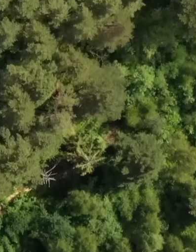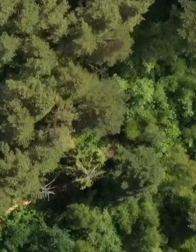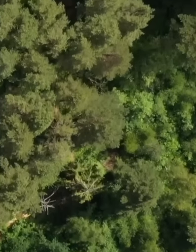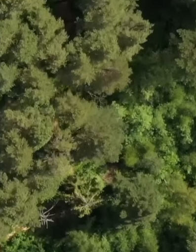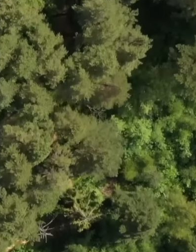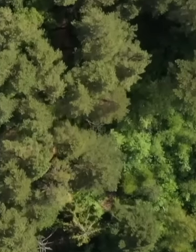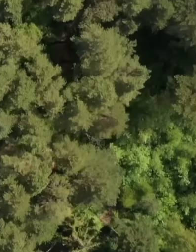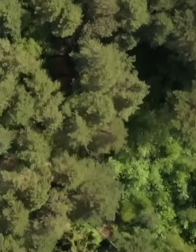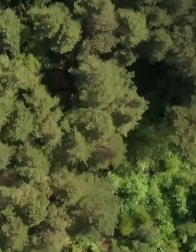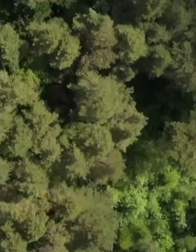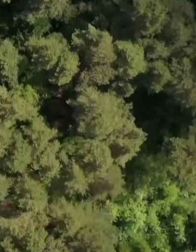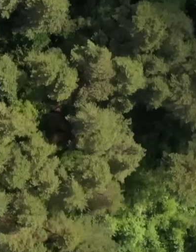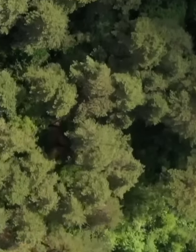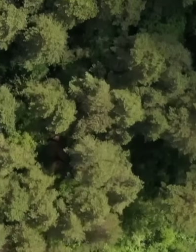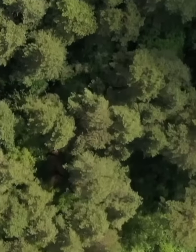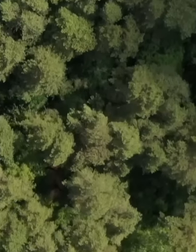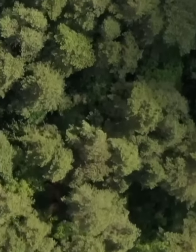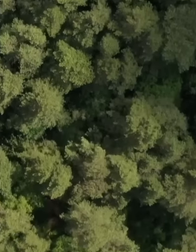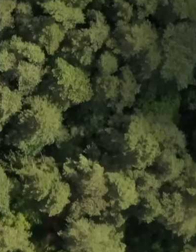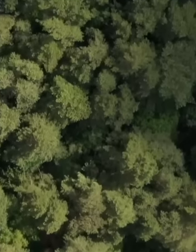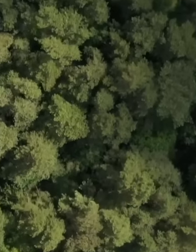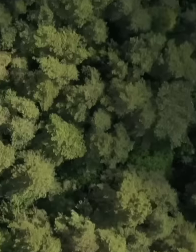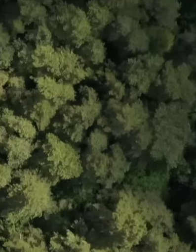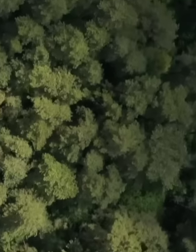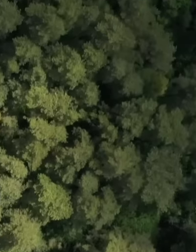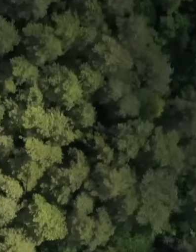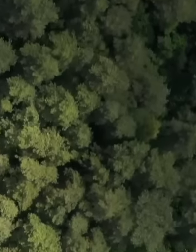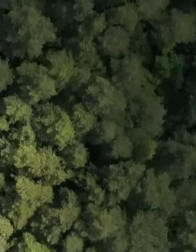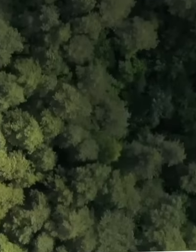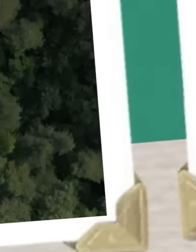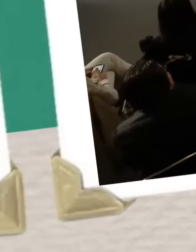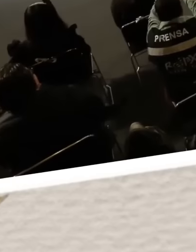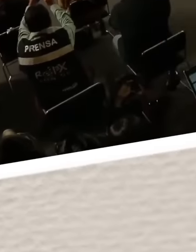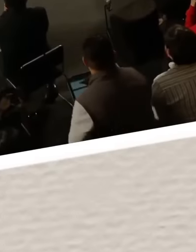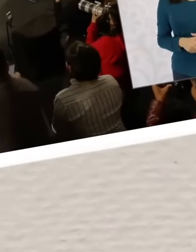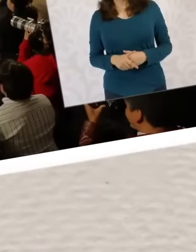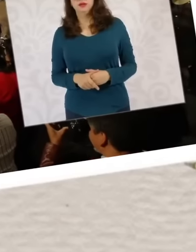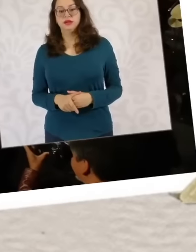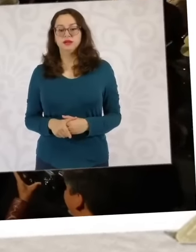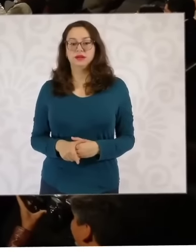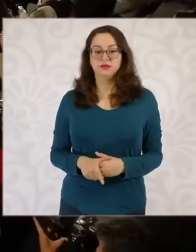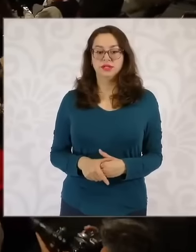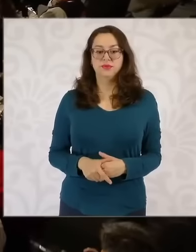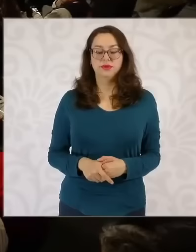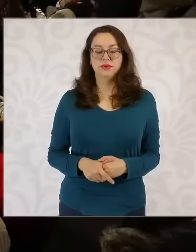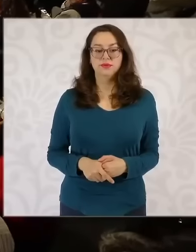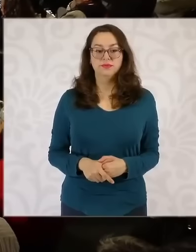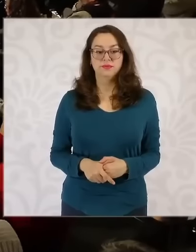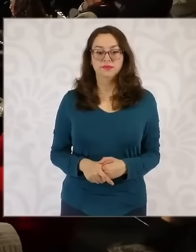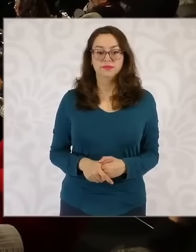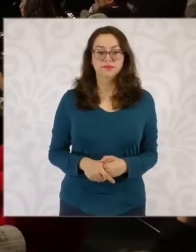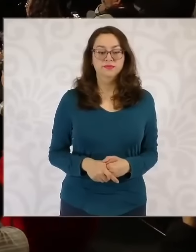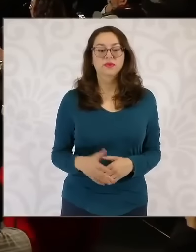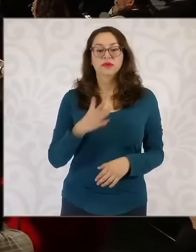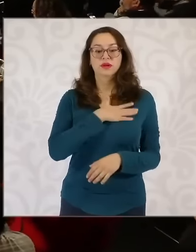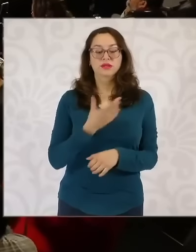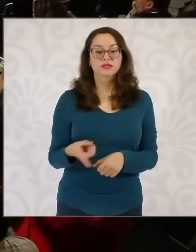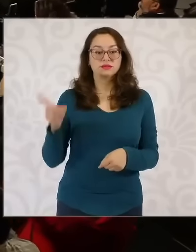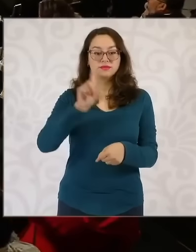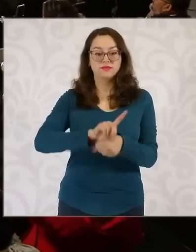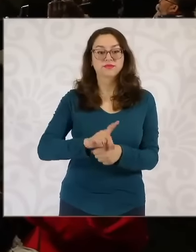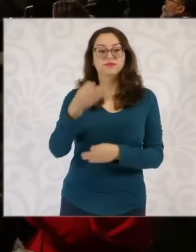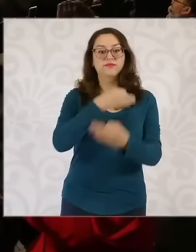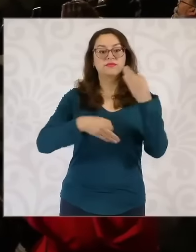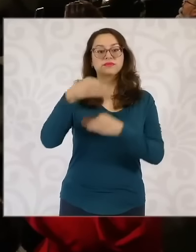carga señor presidente muy buenos días a todas y a todos el día de hoy vamos a presentar los